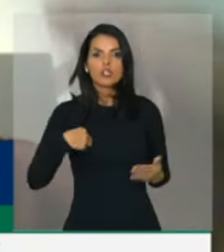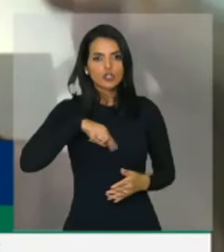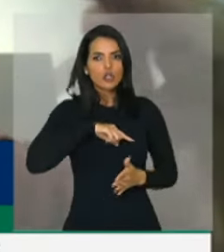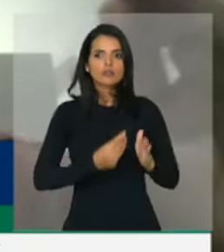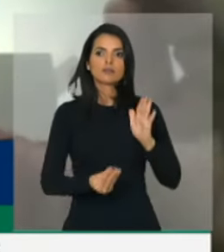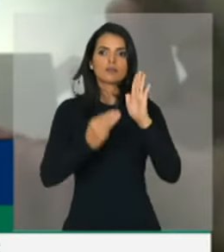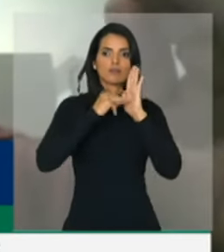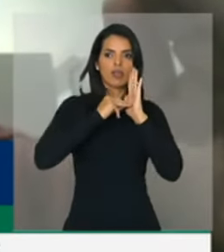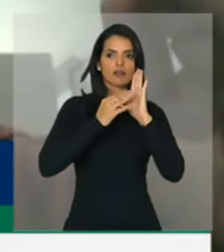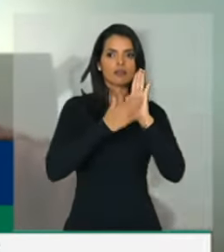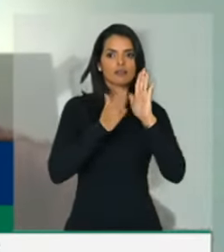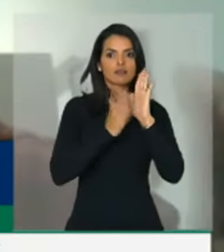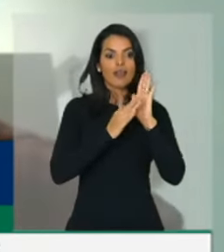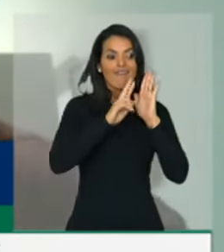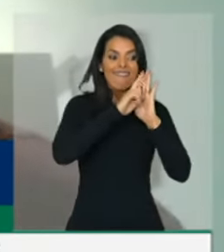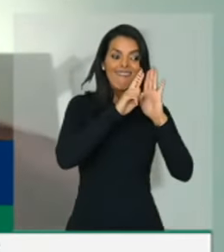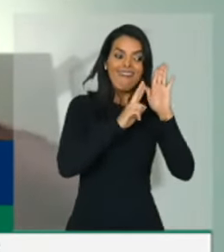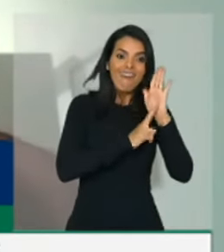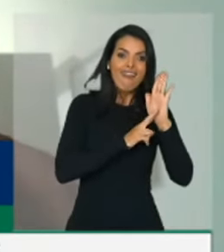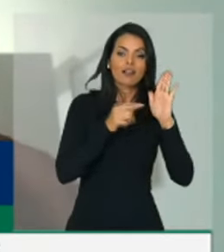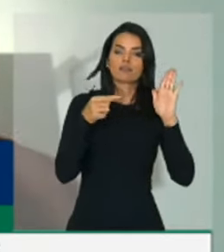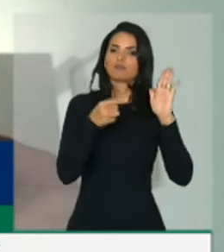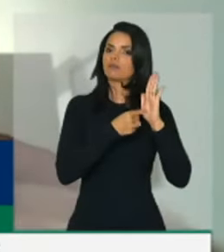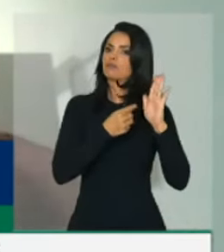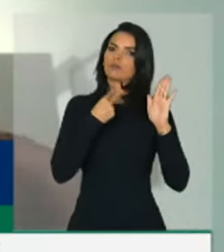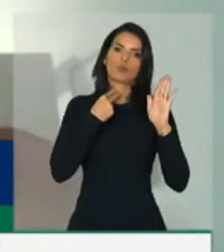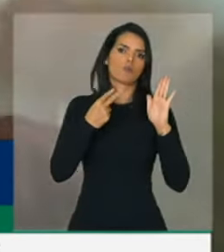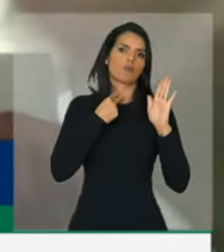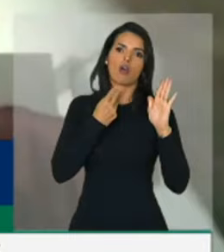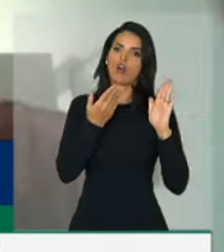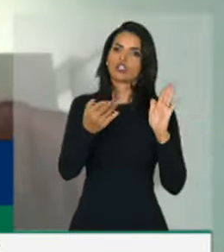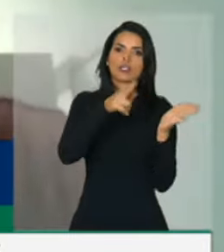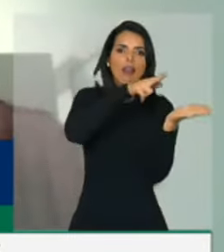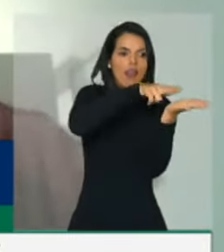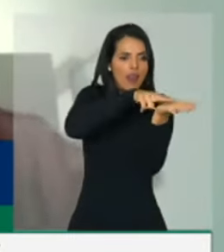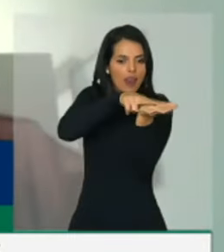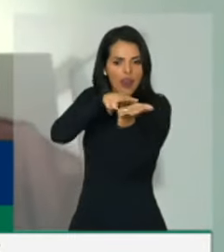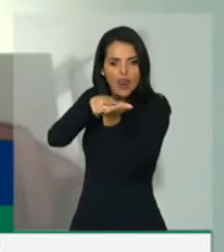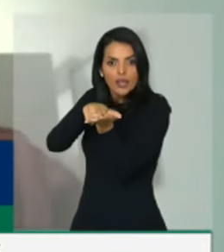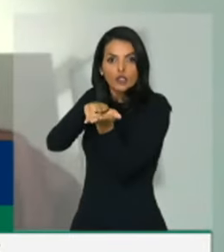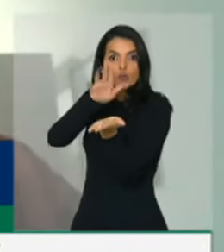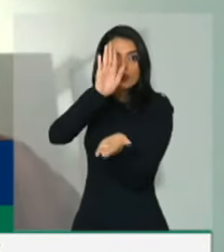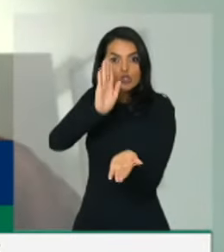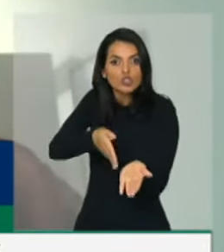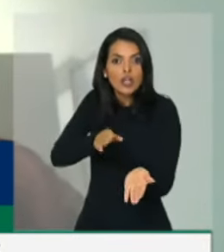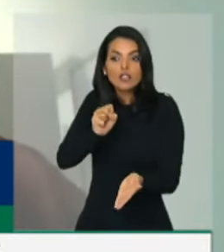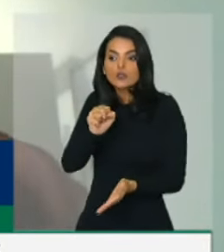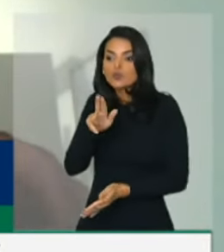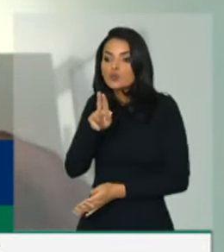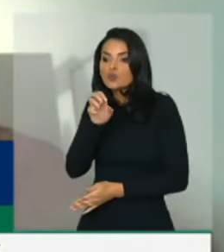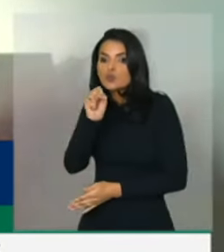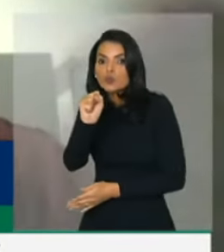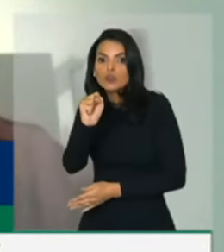SALÁRIO, A EMENDA ESCLARECE QUE NÃO PODE LEITOS JÁ CEDIDOS DO SUS DOS HOSPITAIS PRIVADOS ENTRAR NO MECANISMO, FICAR COM GANHO 3, 4, VEZES